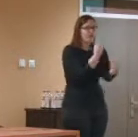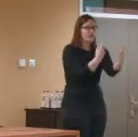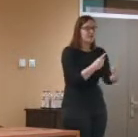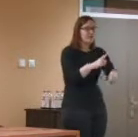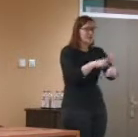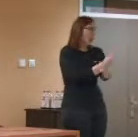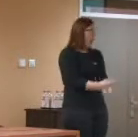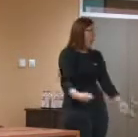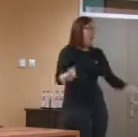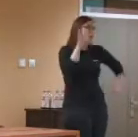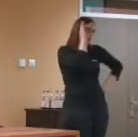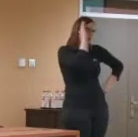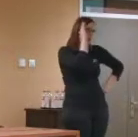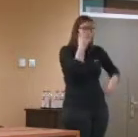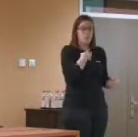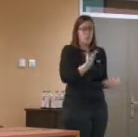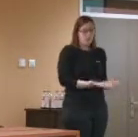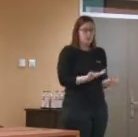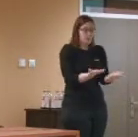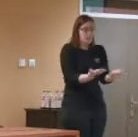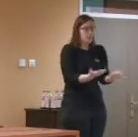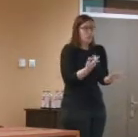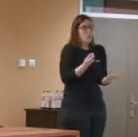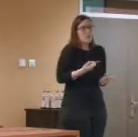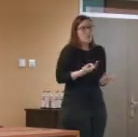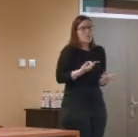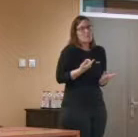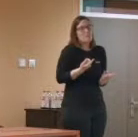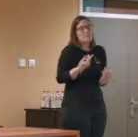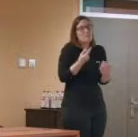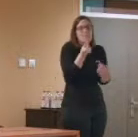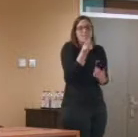dar mi pequeña aportación. Yo